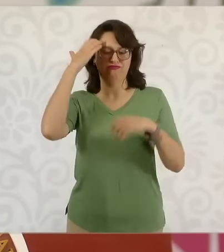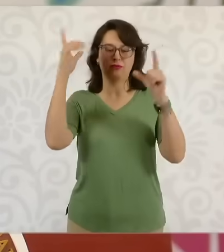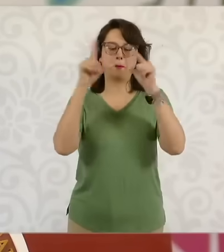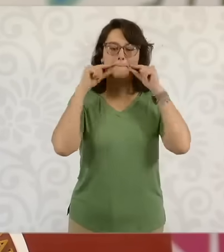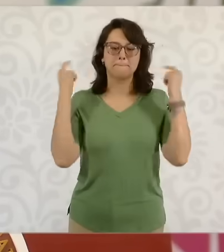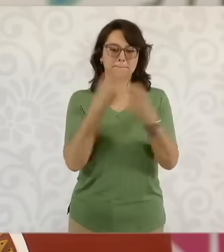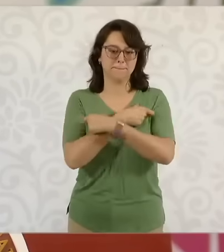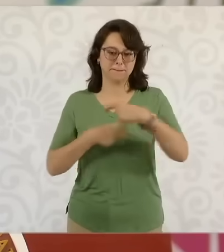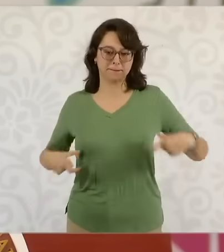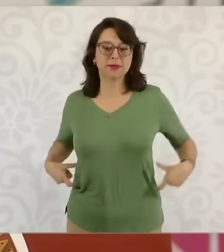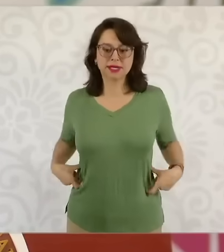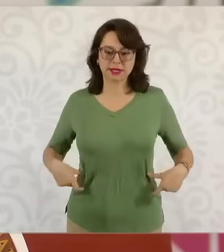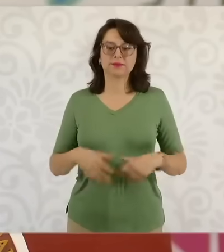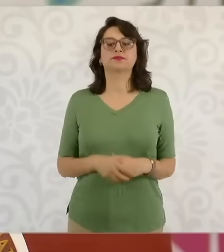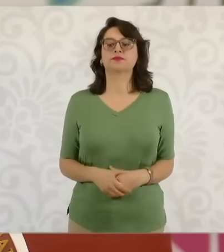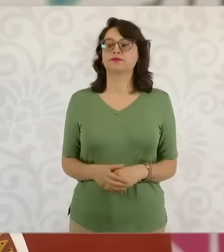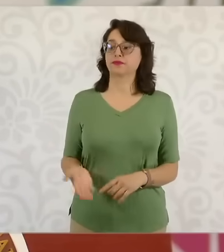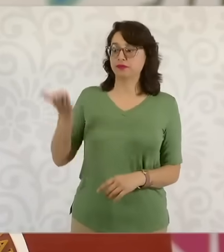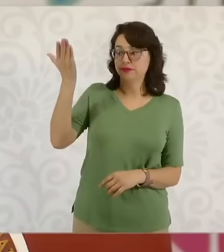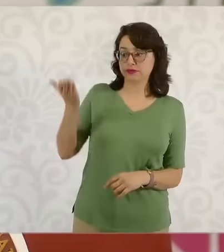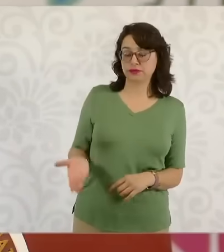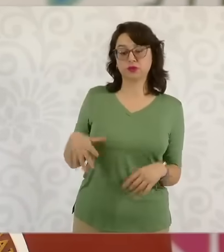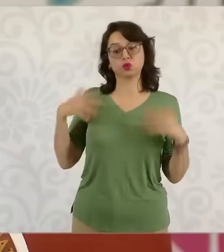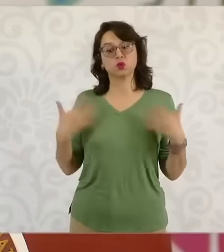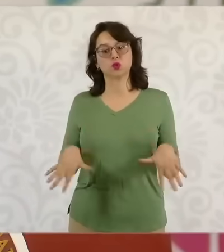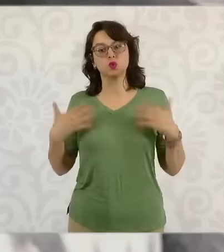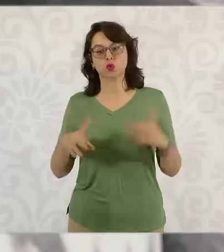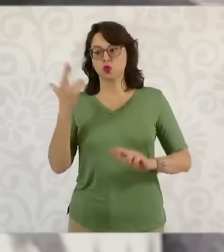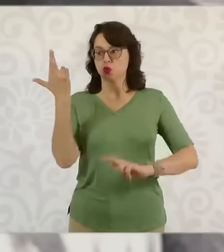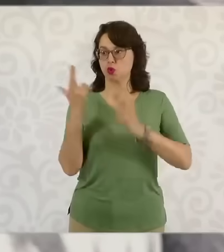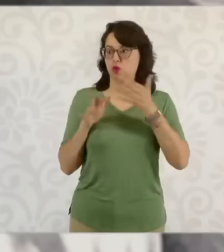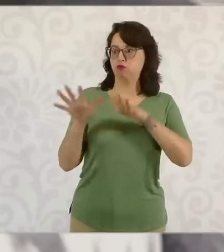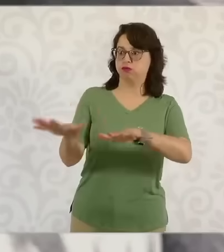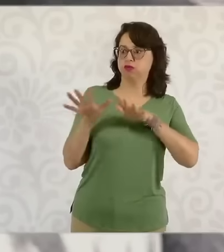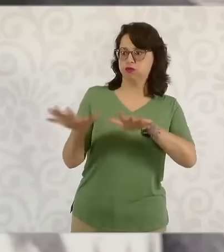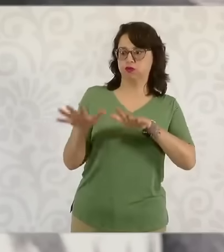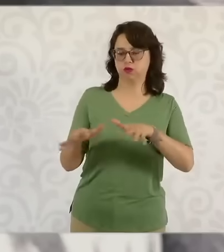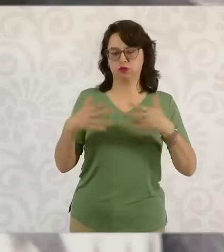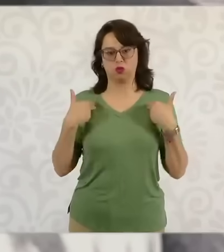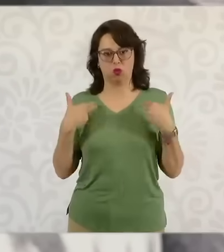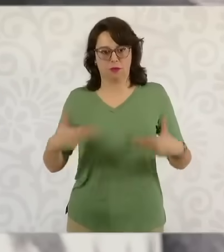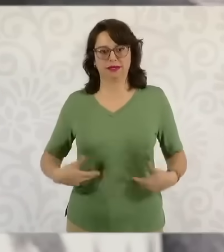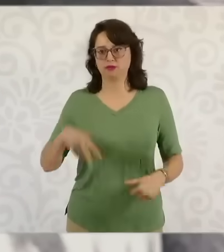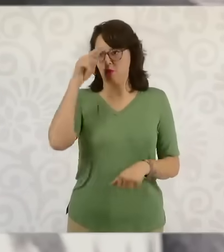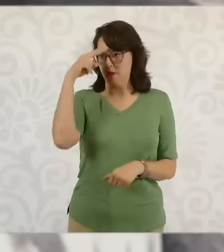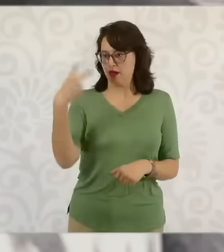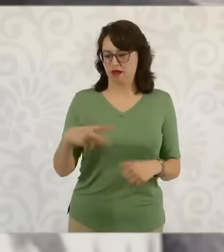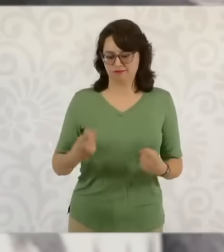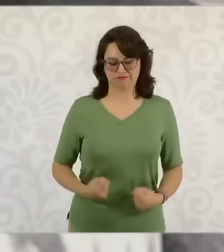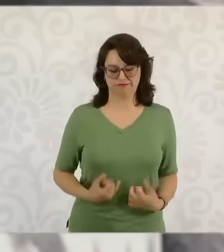un revolucionario que sin duda alguna inspira al humanismo mexicano aquel hombre de guerra sensible